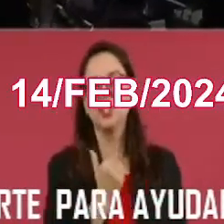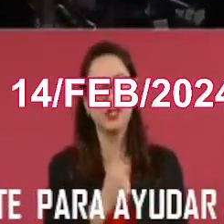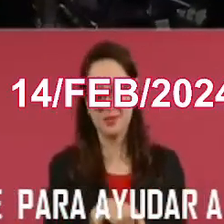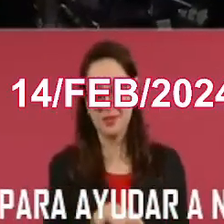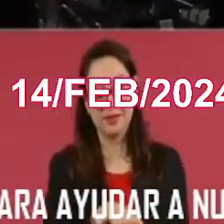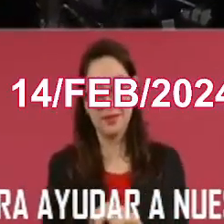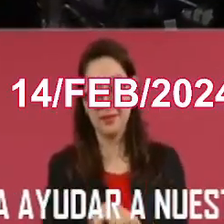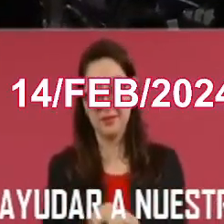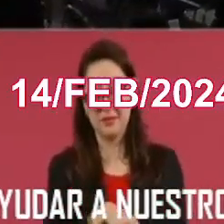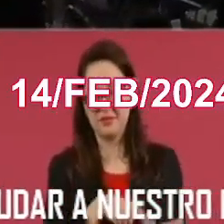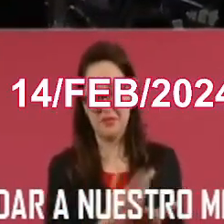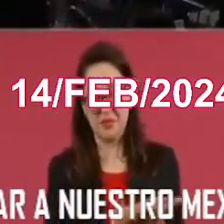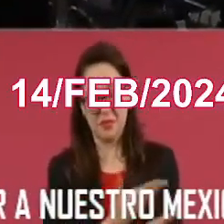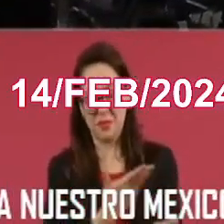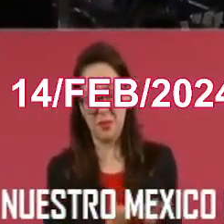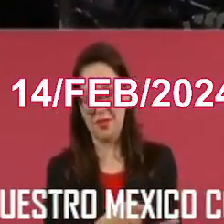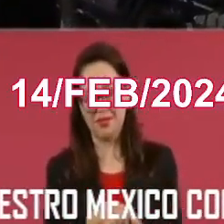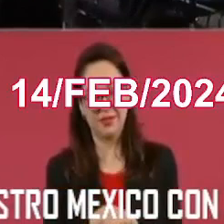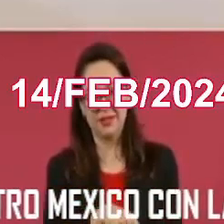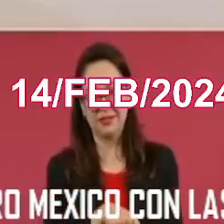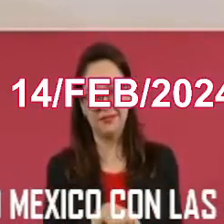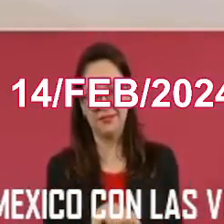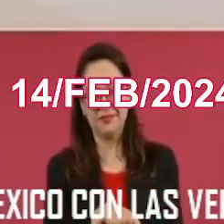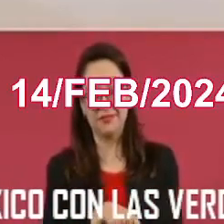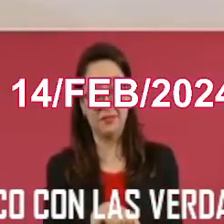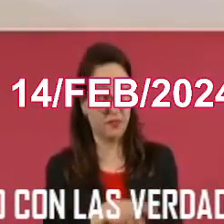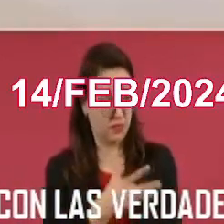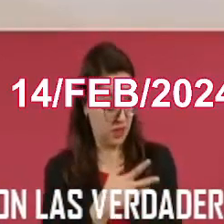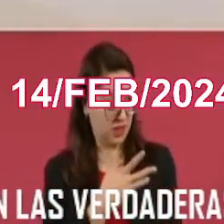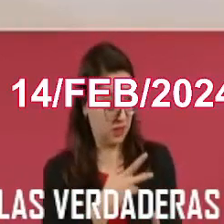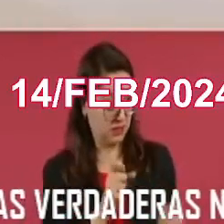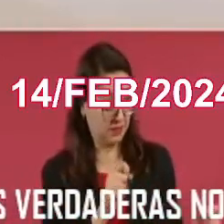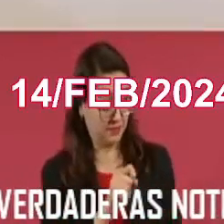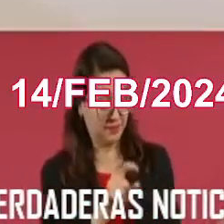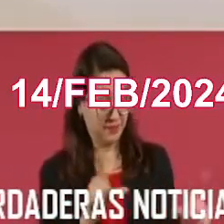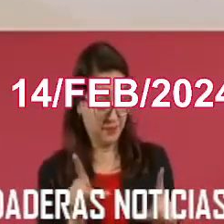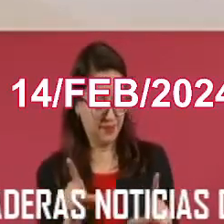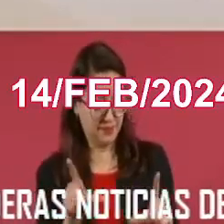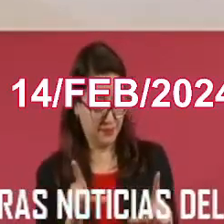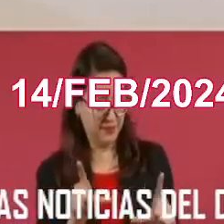lo que planteaba la puedes poner del 24